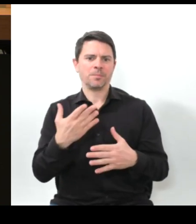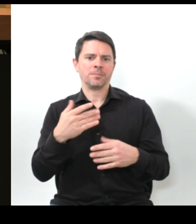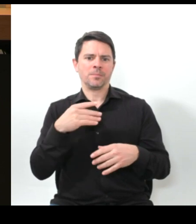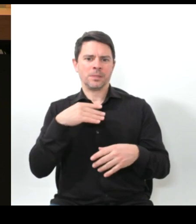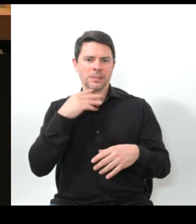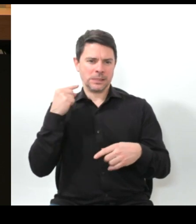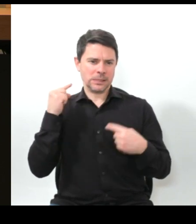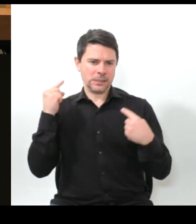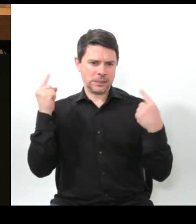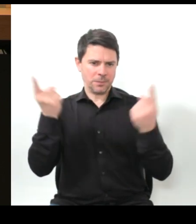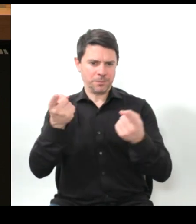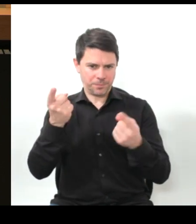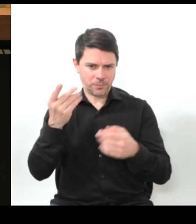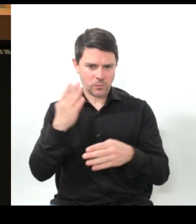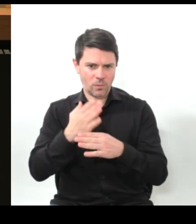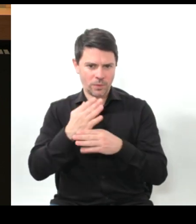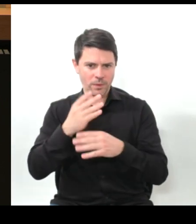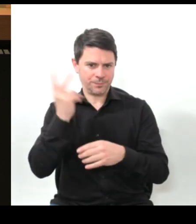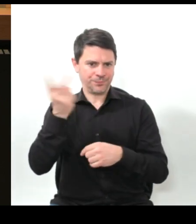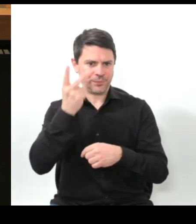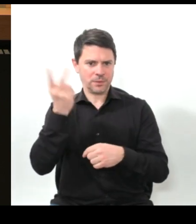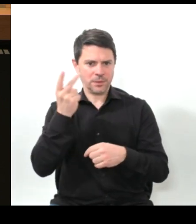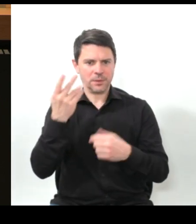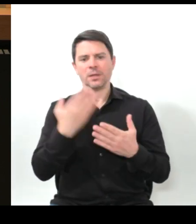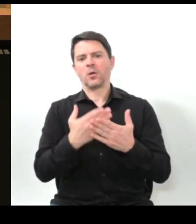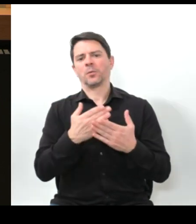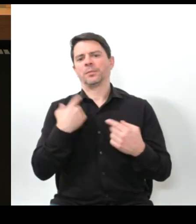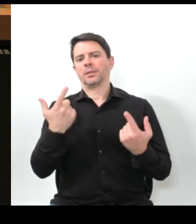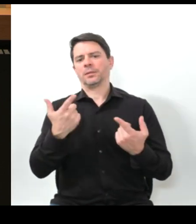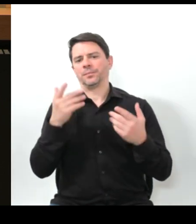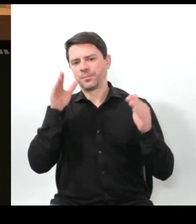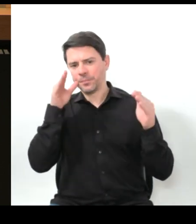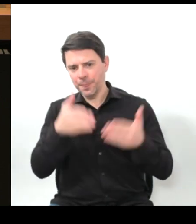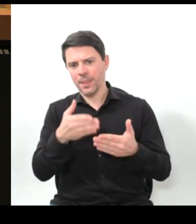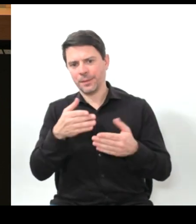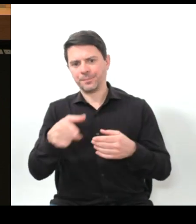mit unserem Nachwuchs umzugehen. Ich kann mich gern nochmal wiederholen: